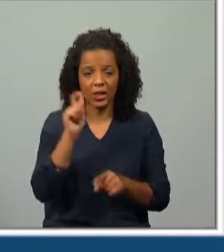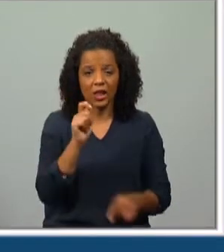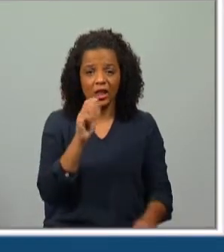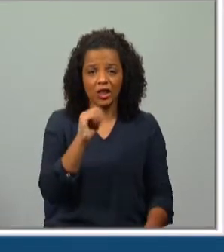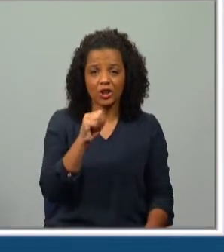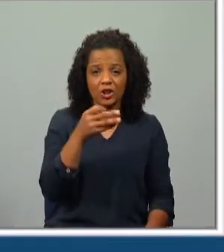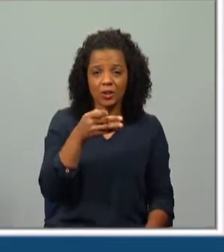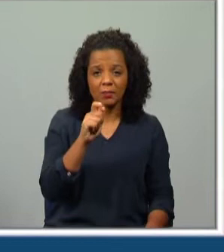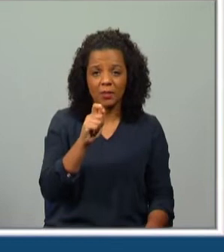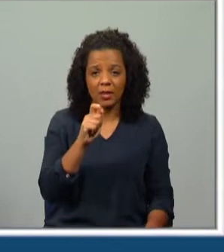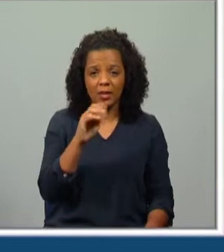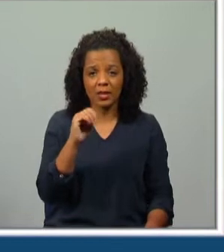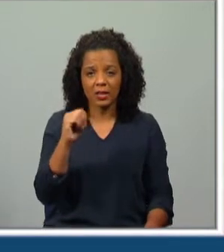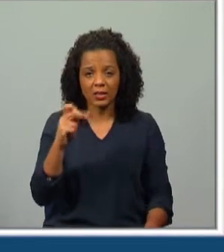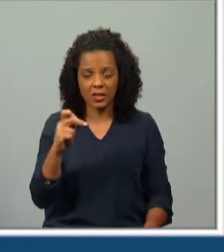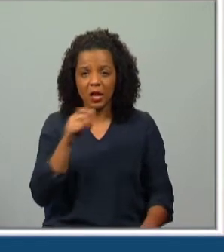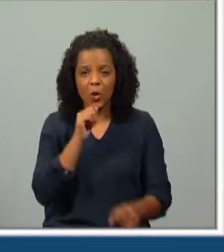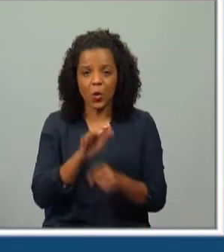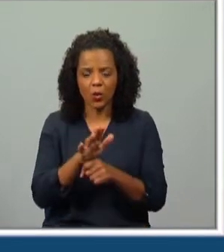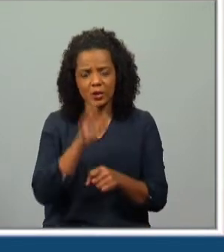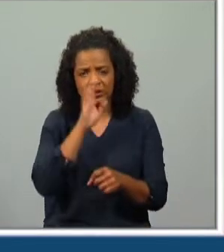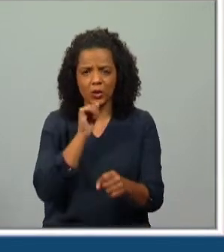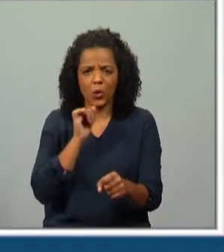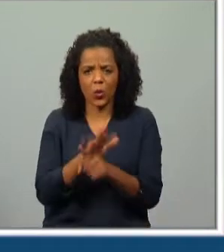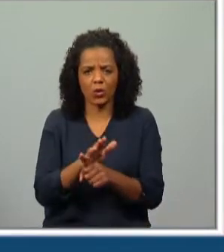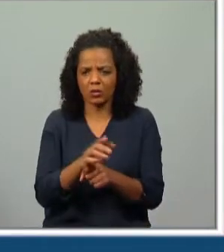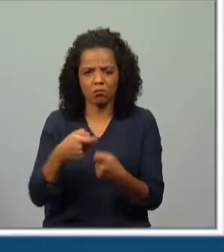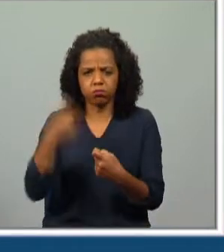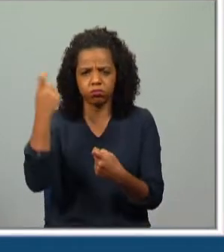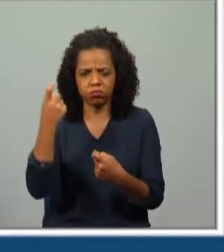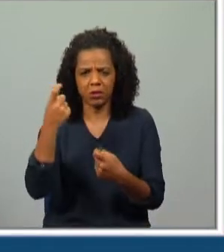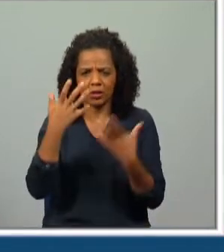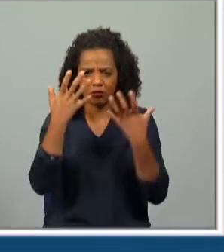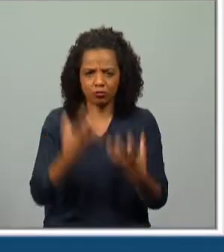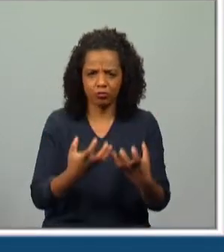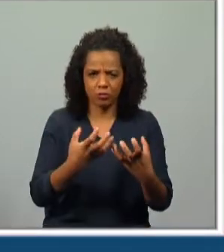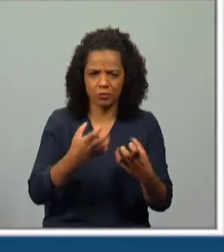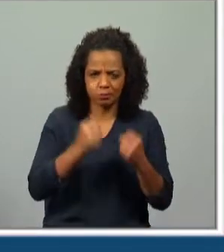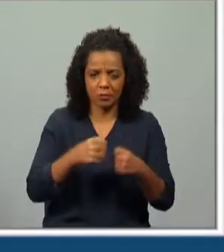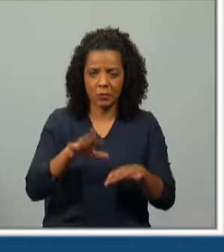apenas uma onda não tinha nada a ver como era Negra mas tem tudo a ver porque 只是一波無關因為它是黑色的，但這與為什麼